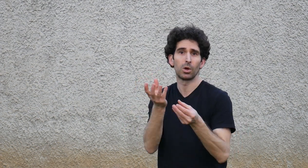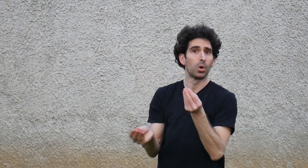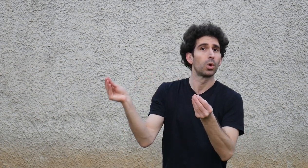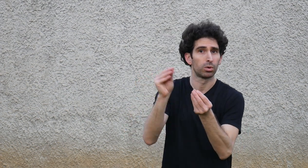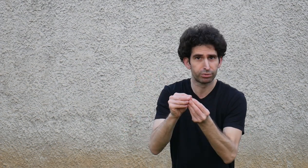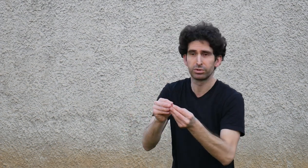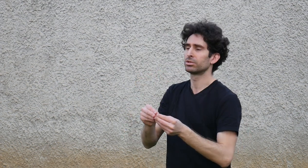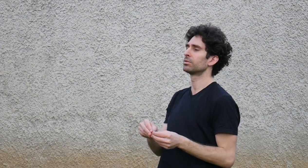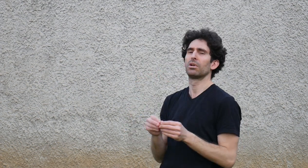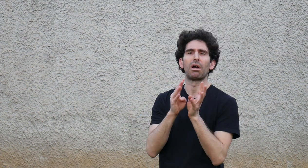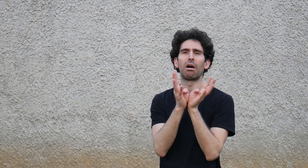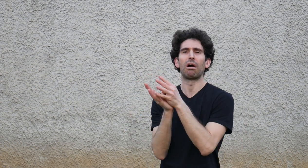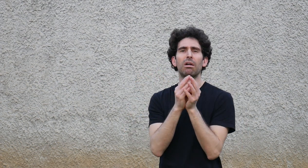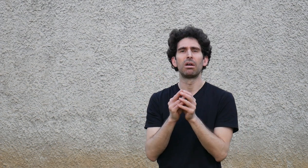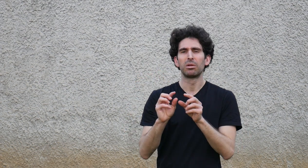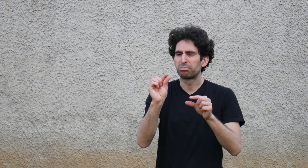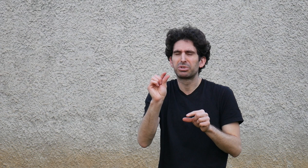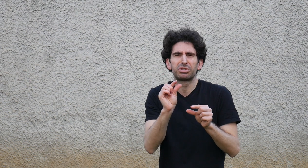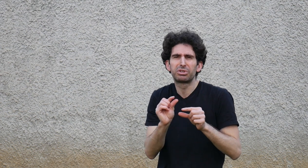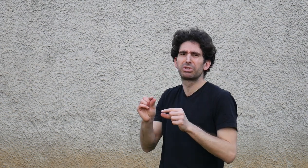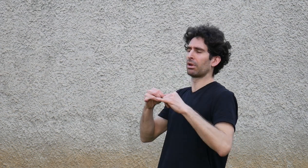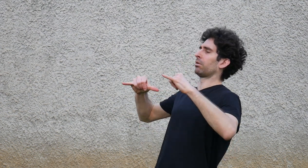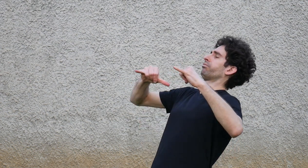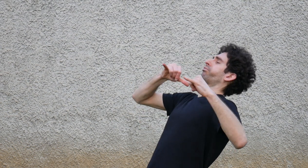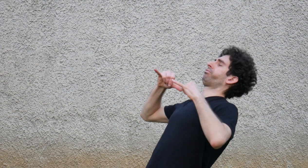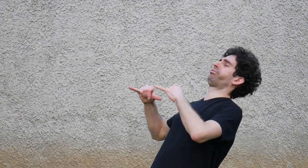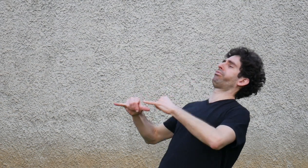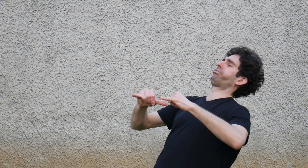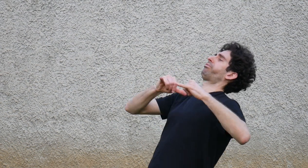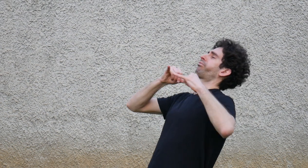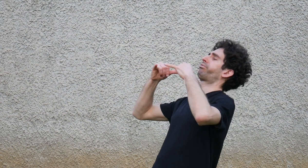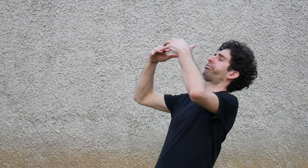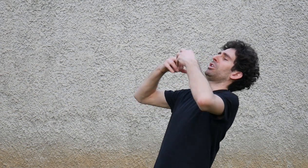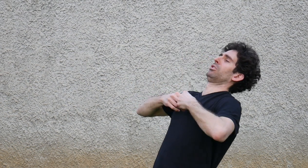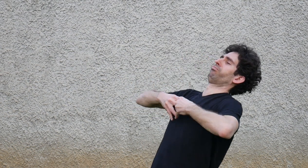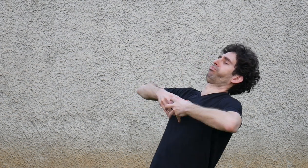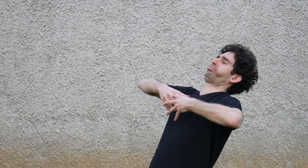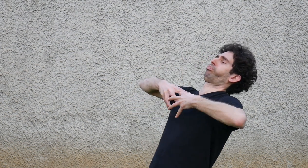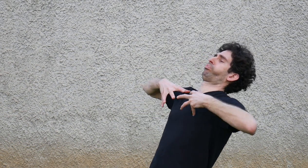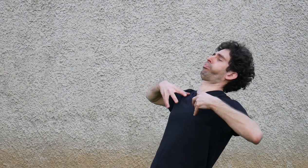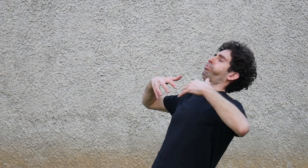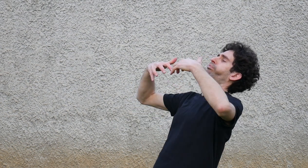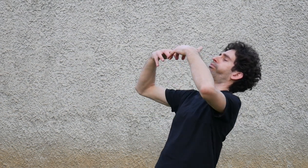En plus, la pluie arrose également les micro-algues qui poussent et poussent.